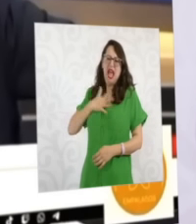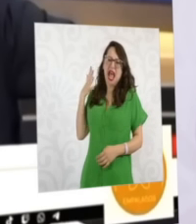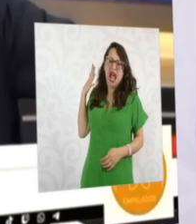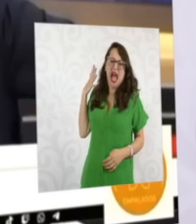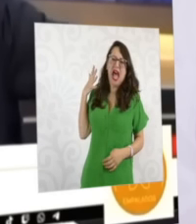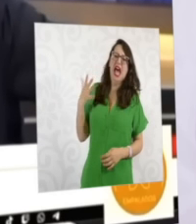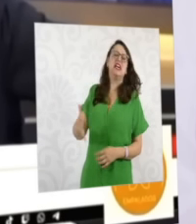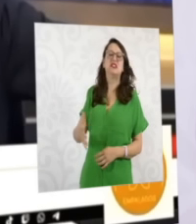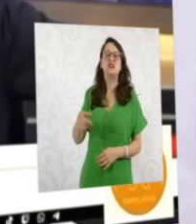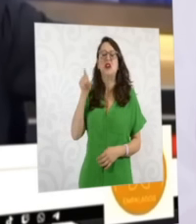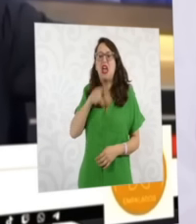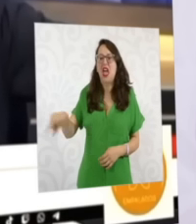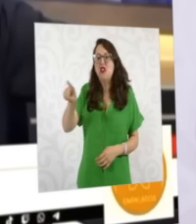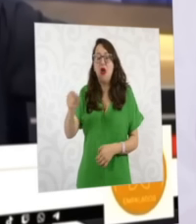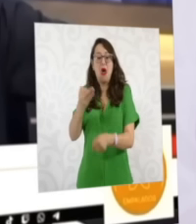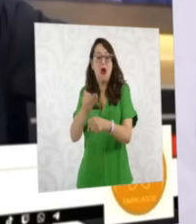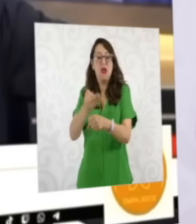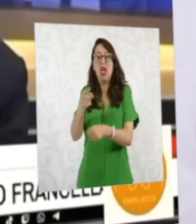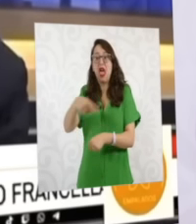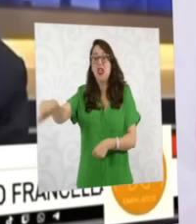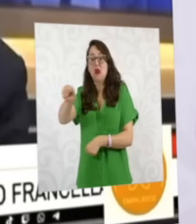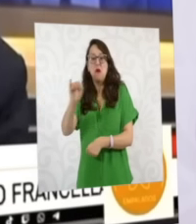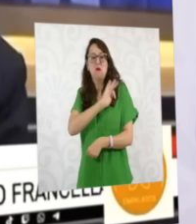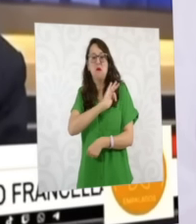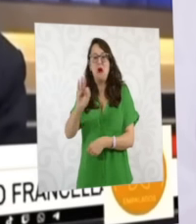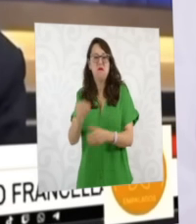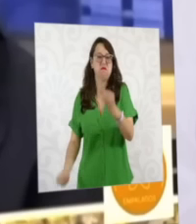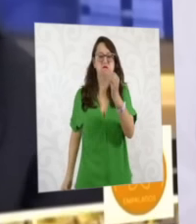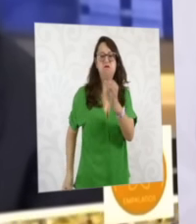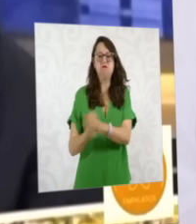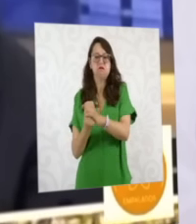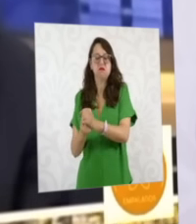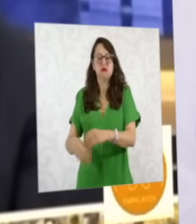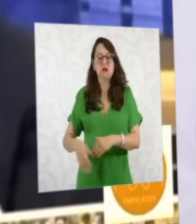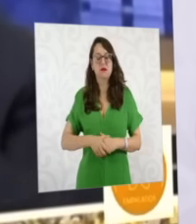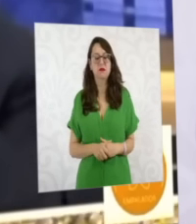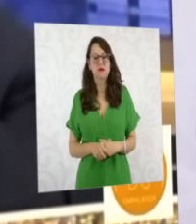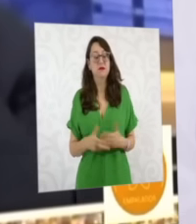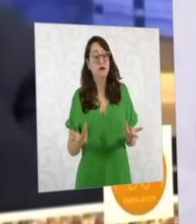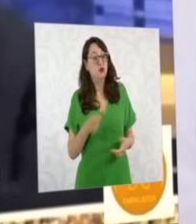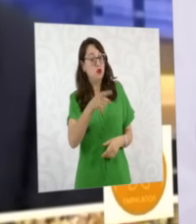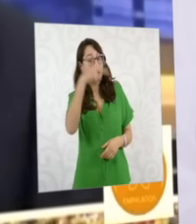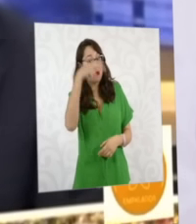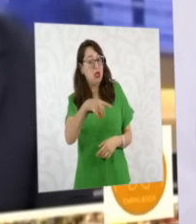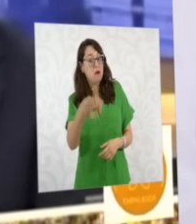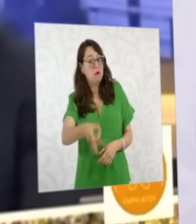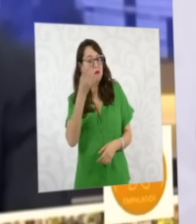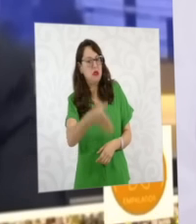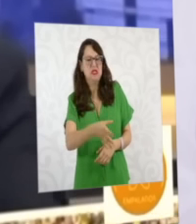se los puede meter en el [ __ ] ¿eh? Pero yo estoy con vos, Edu. Yo quería que perdiera México. Esos